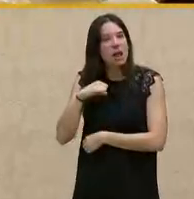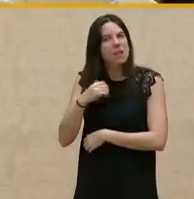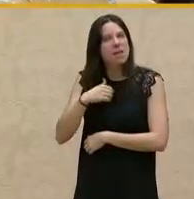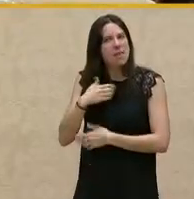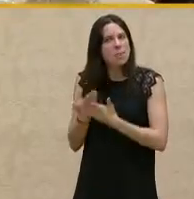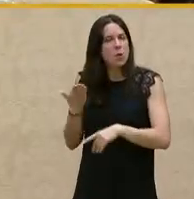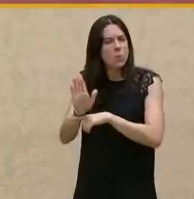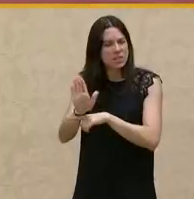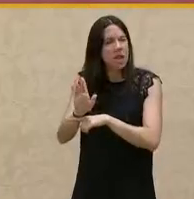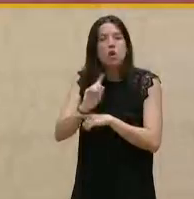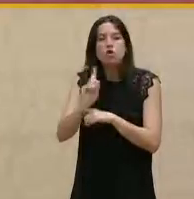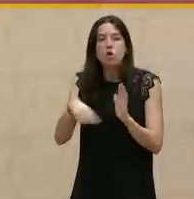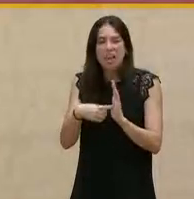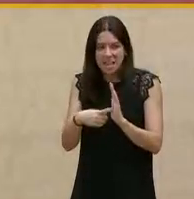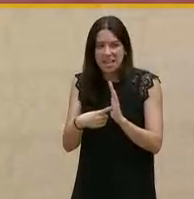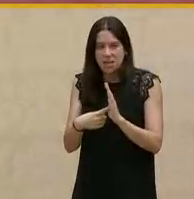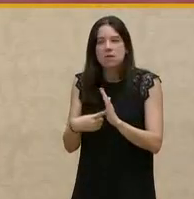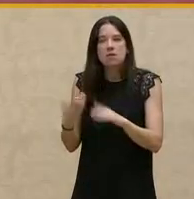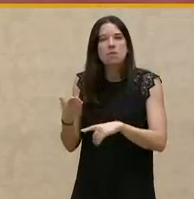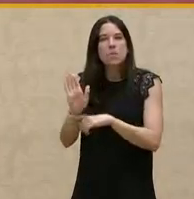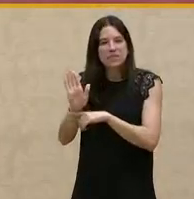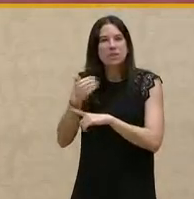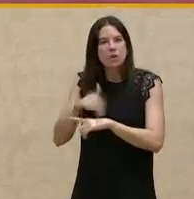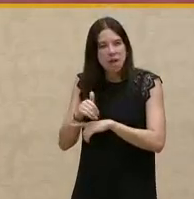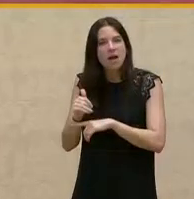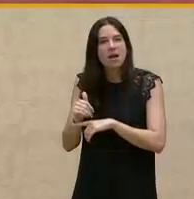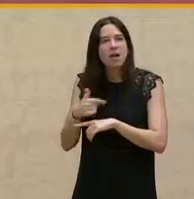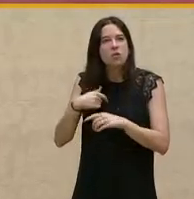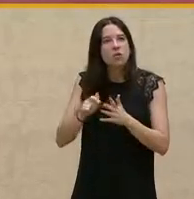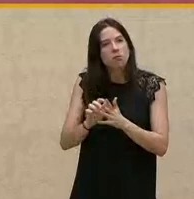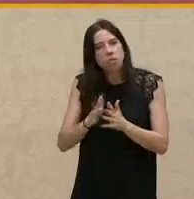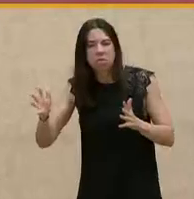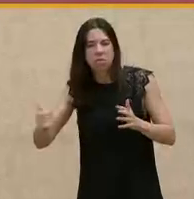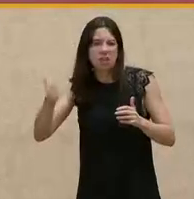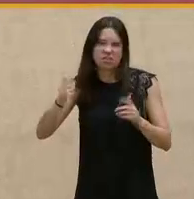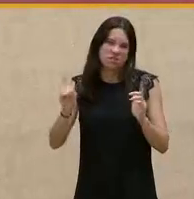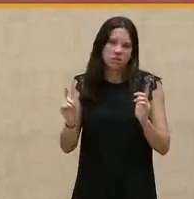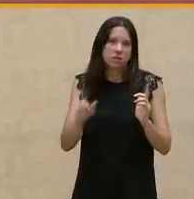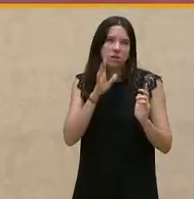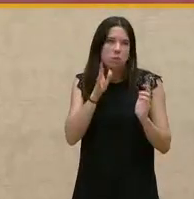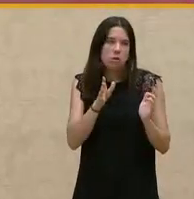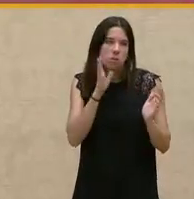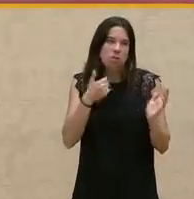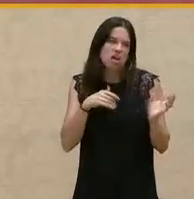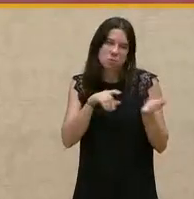no de ley para atenderla y, por tanto, no me voy a extender mucho más porque sería cansar y,